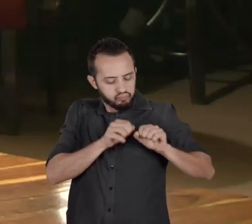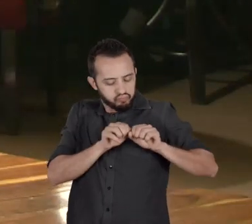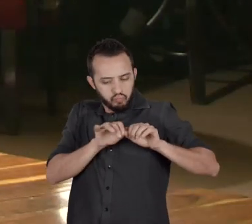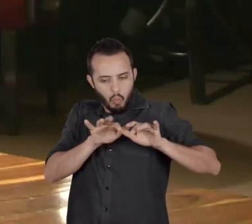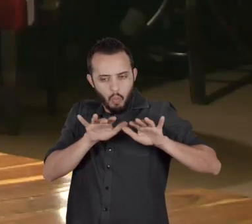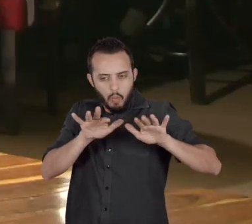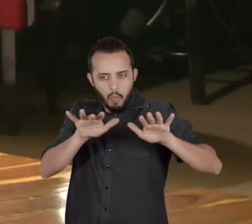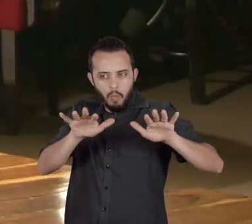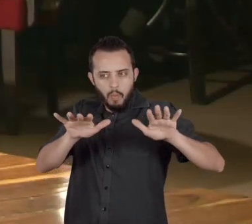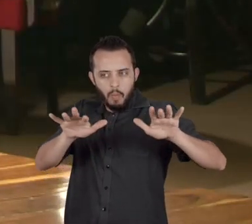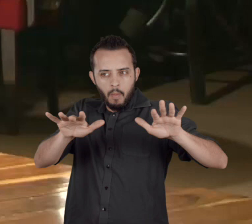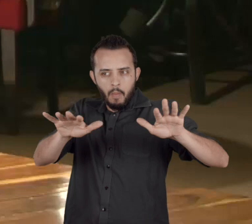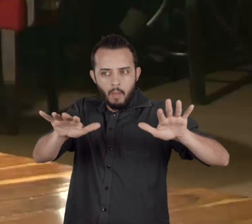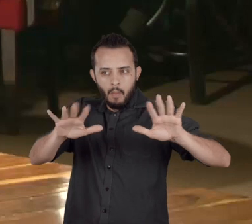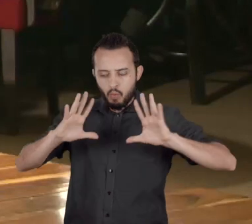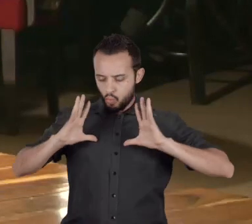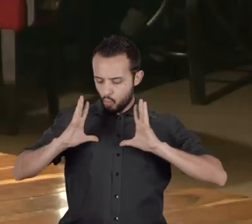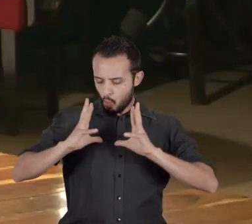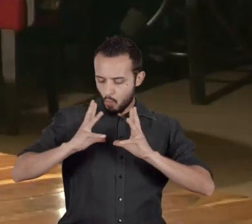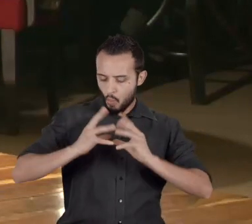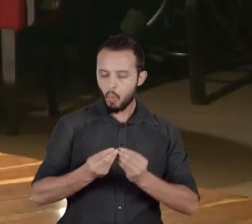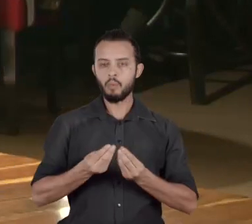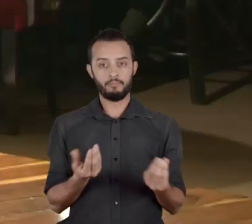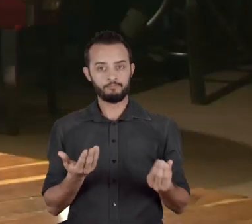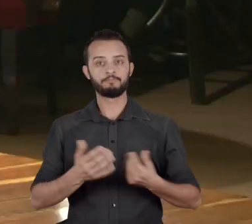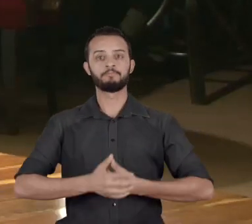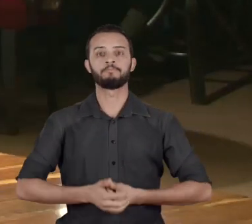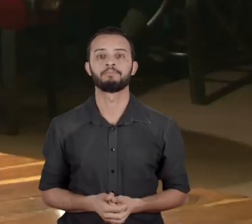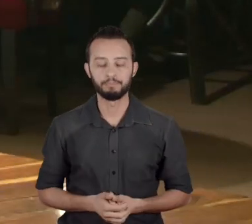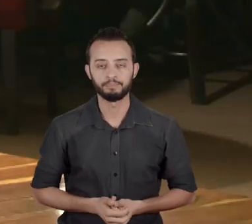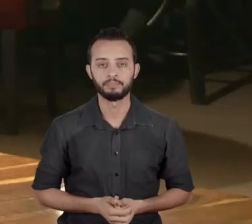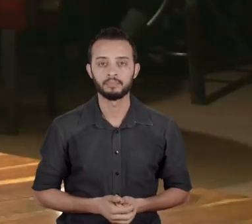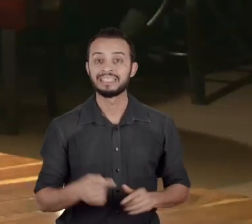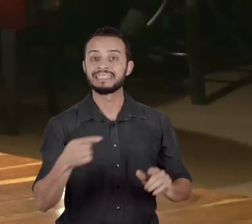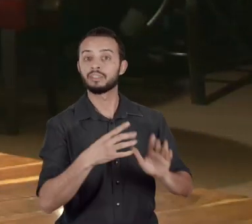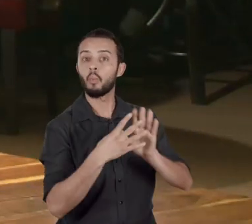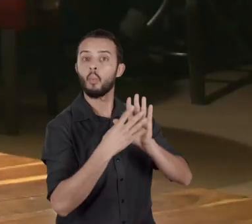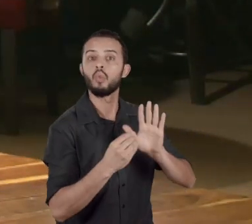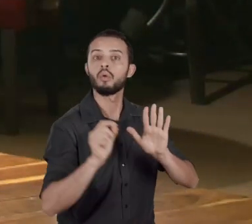Esse modelo de racionalidade ele aparece como um modelo de sobrevivência.